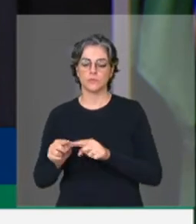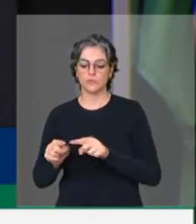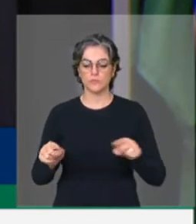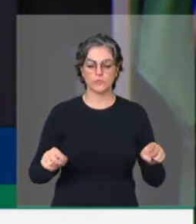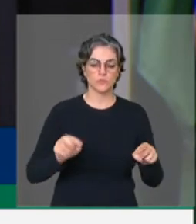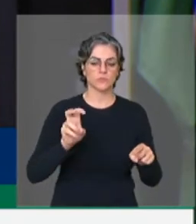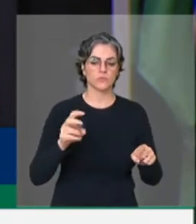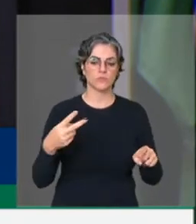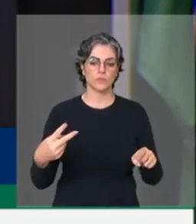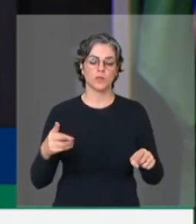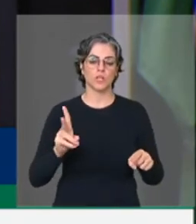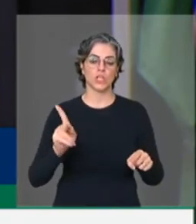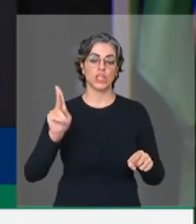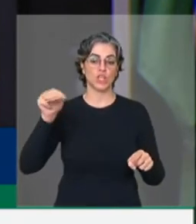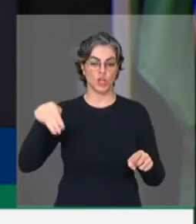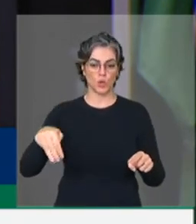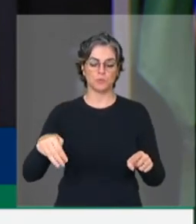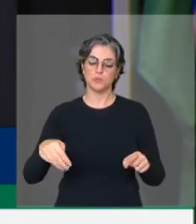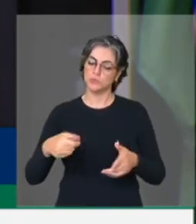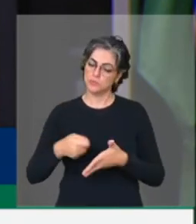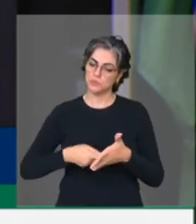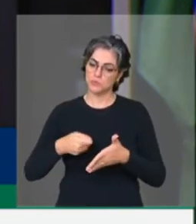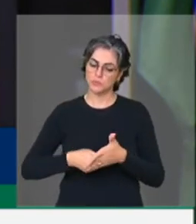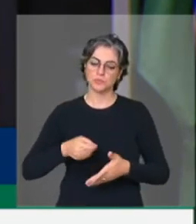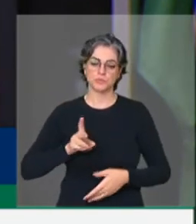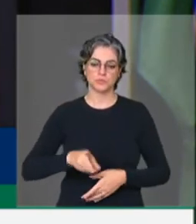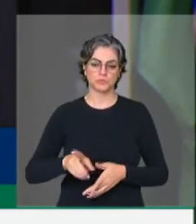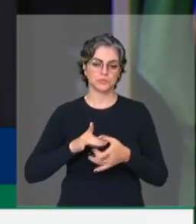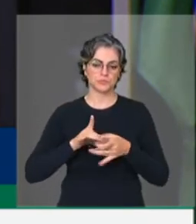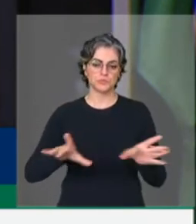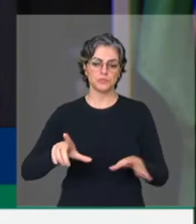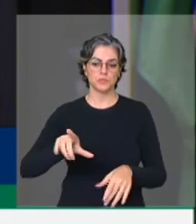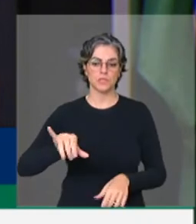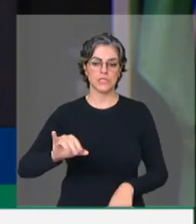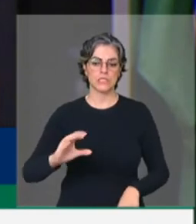METROS, E SEGUIMOS NA LUTA PELA GARANTIA DAS LICENÇAS DOS 400 QUILÔMETROS DO TRECHO